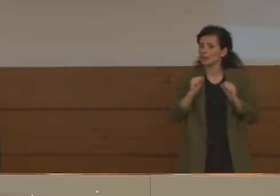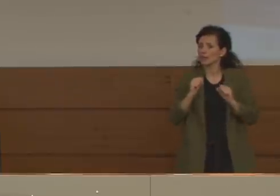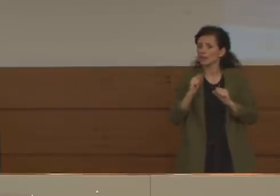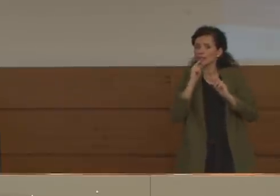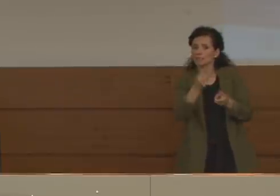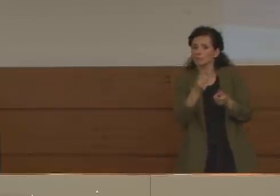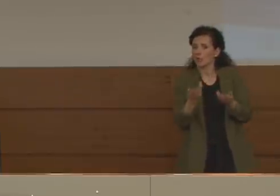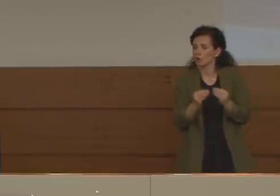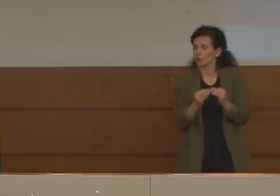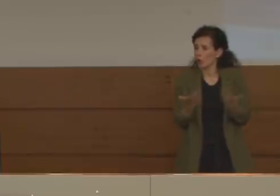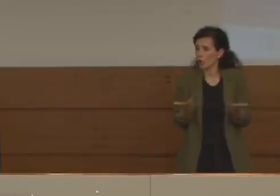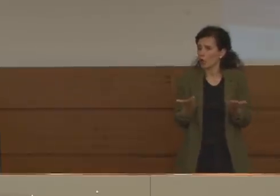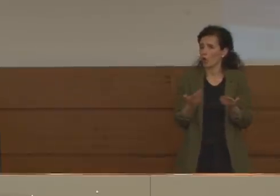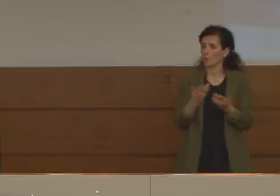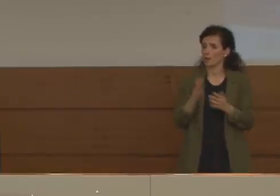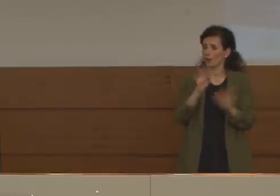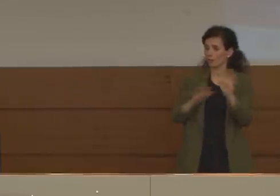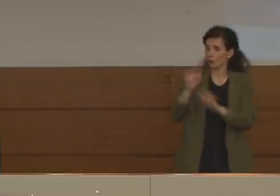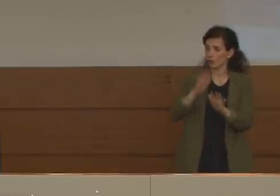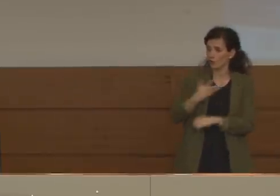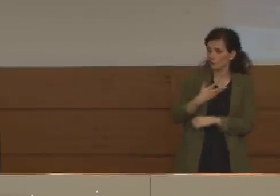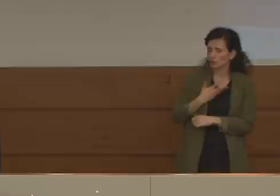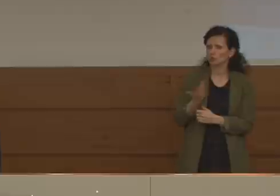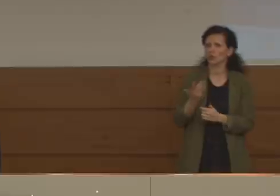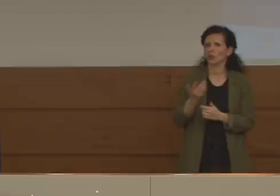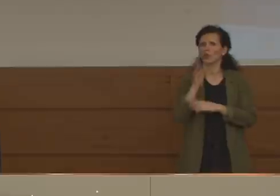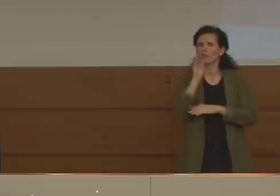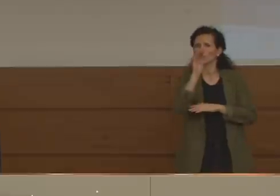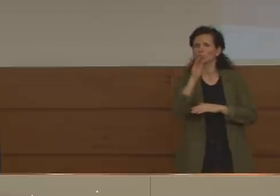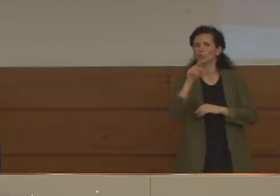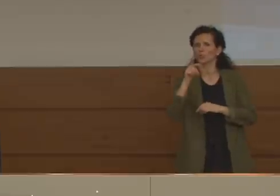sapere? Che tipo di scenario si può aprire al sud?